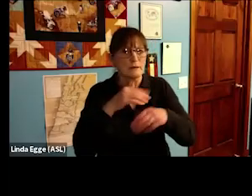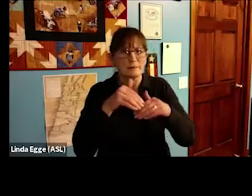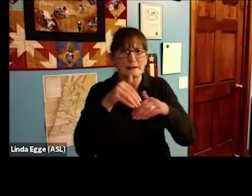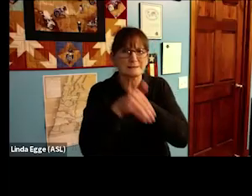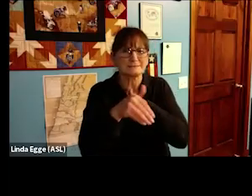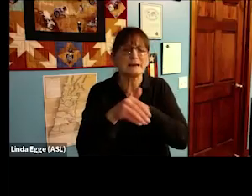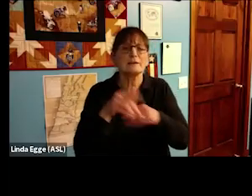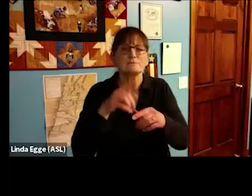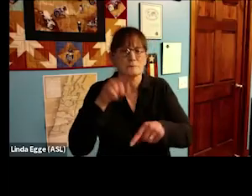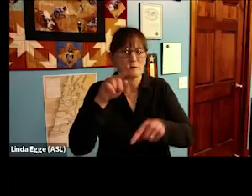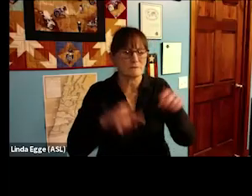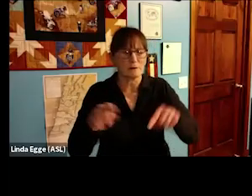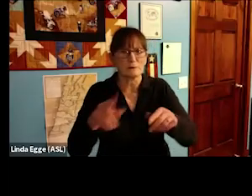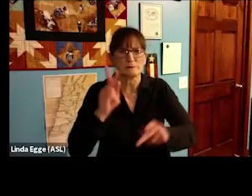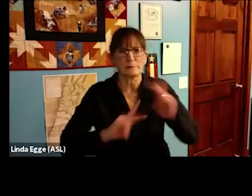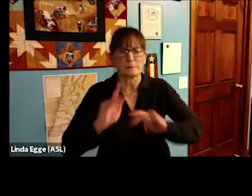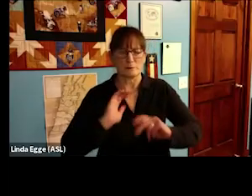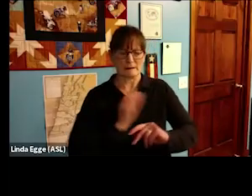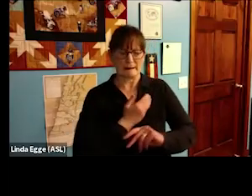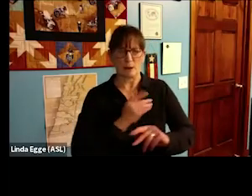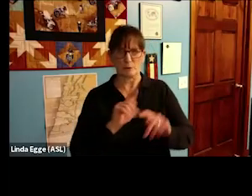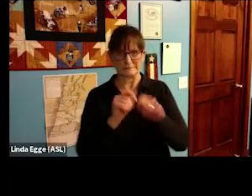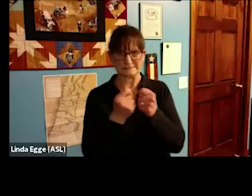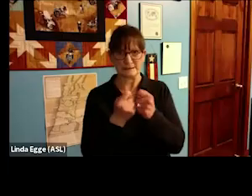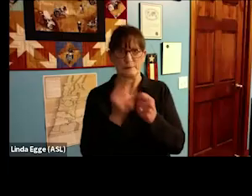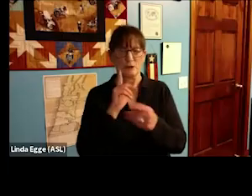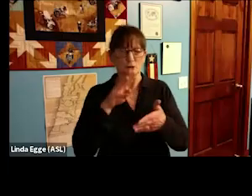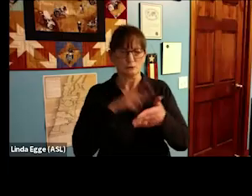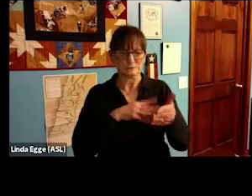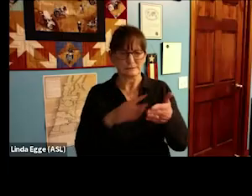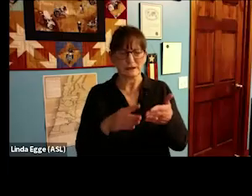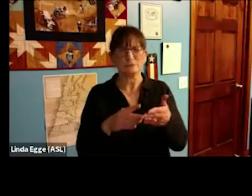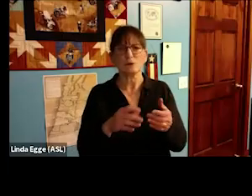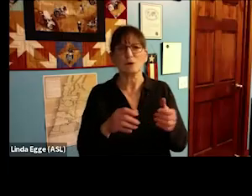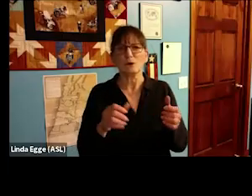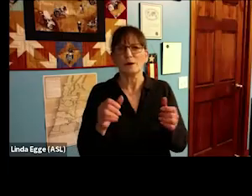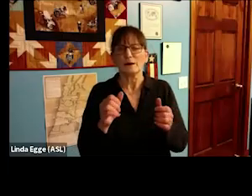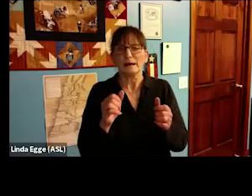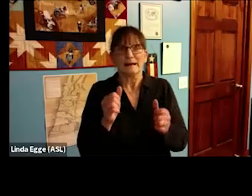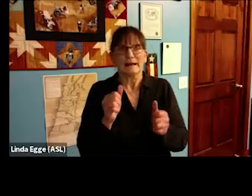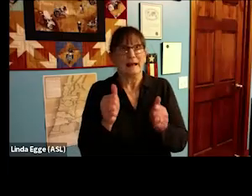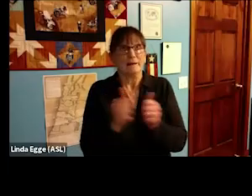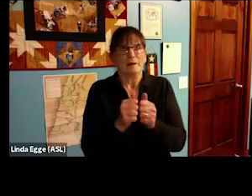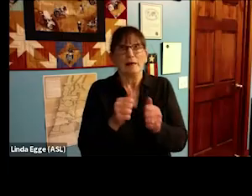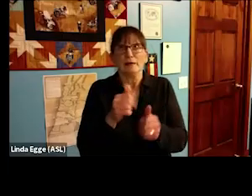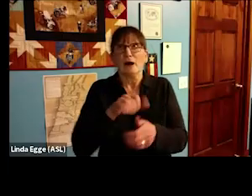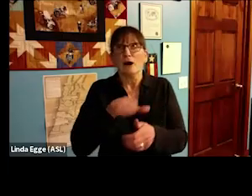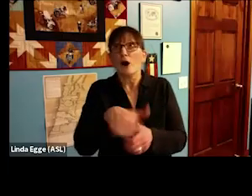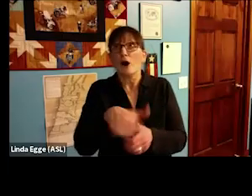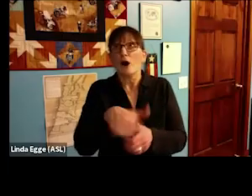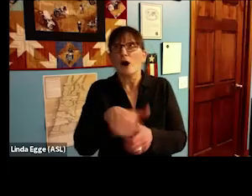Y también estamos expandiendo la definición de "hogar de asistencia pública" de dos maneras.